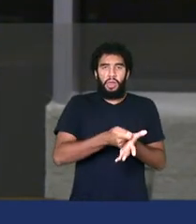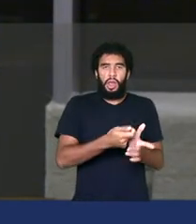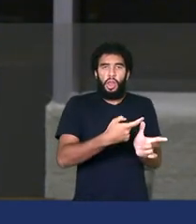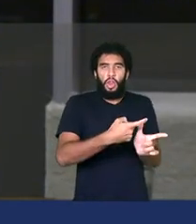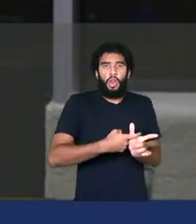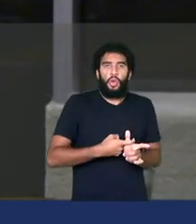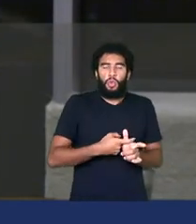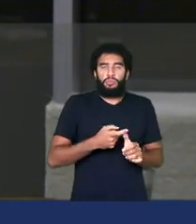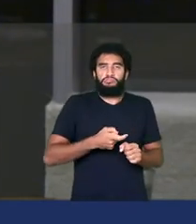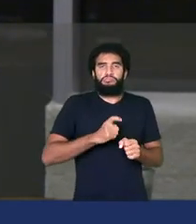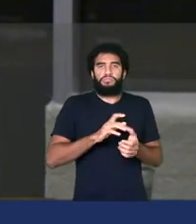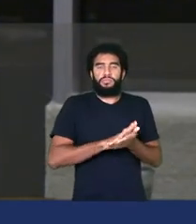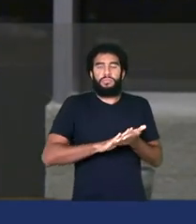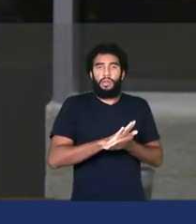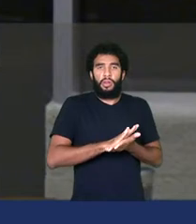MILIONÁRIOS QUE SEQUEM PAGA SOBRE LUCROS E DIVIDENDOS,